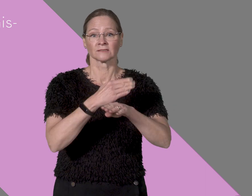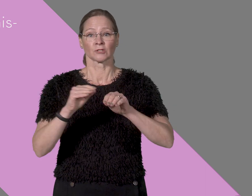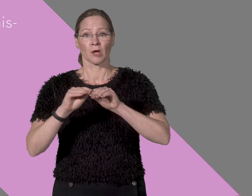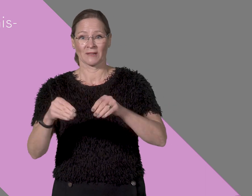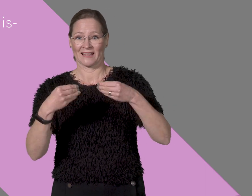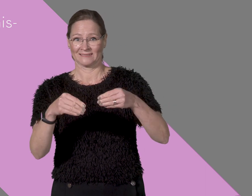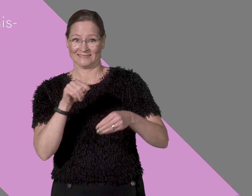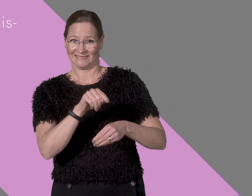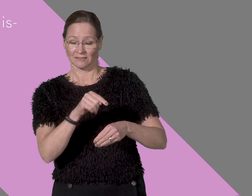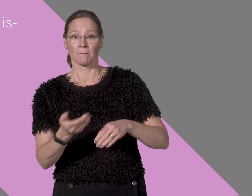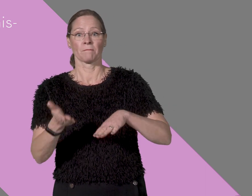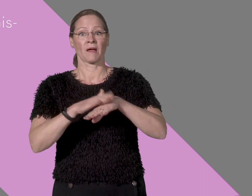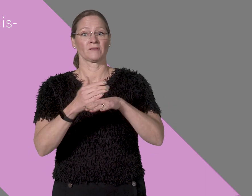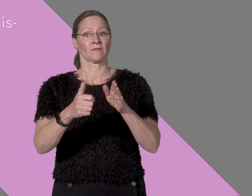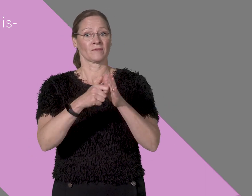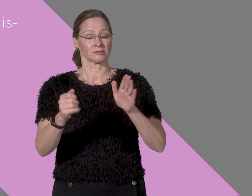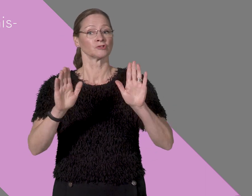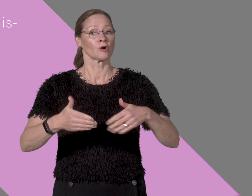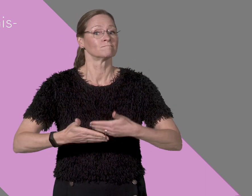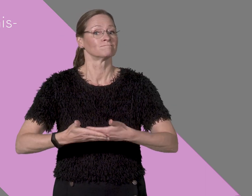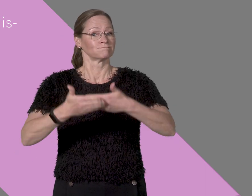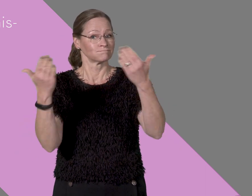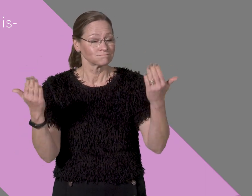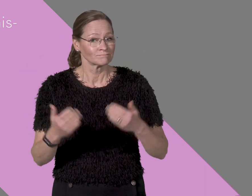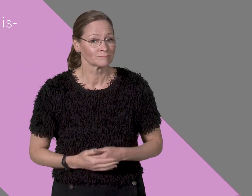ja esiopetuksessa -esitteen päivitetyn version.